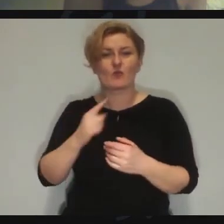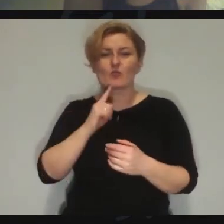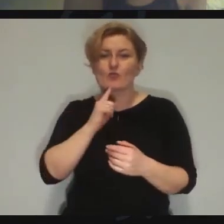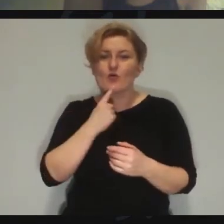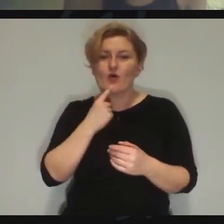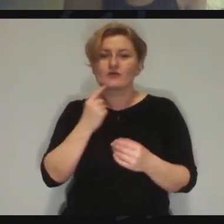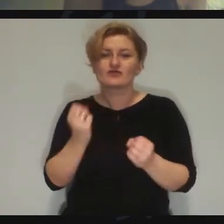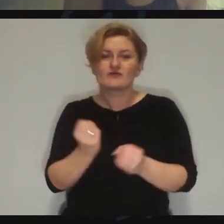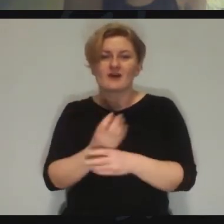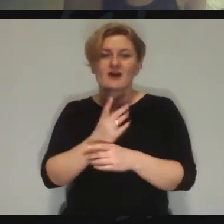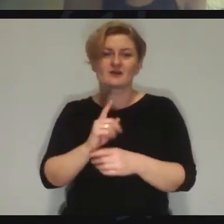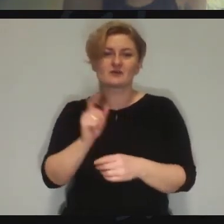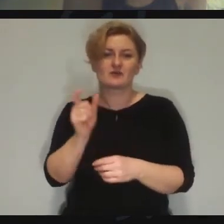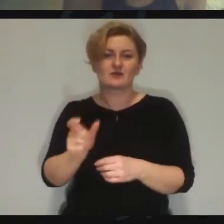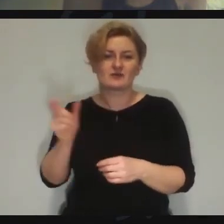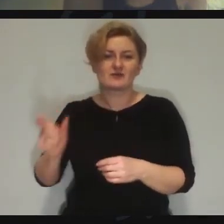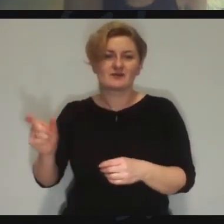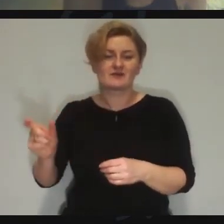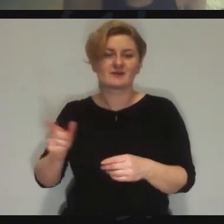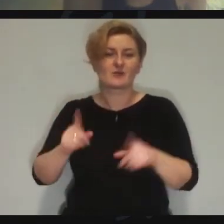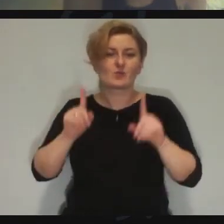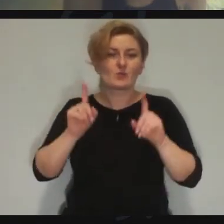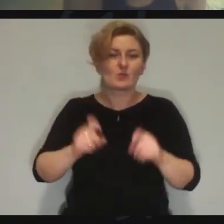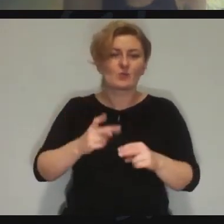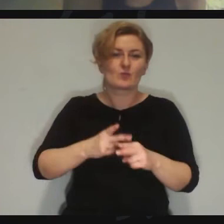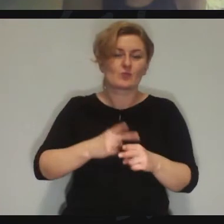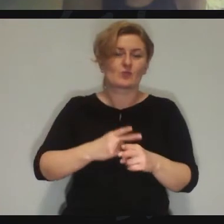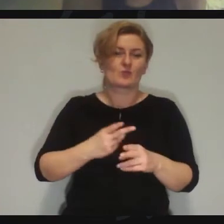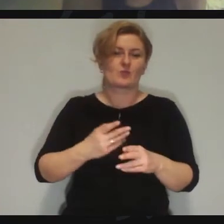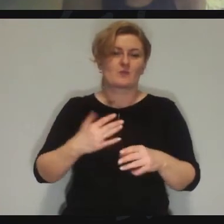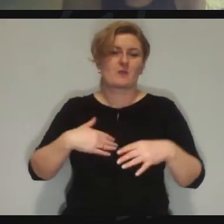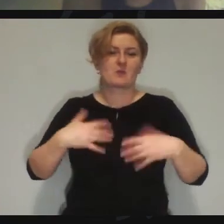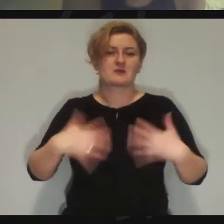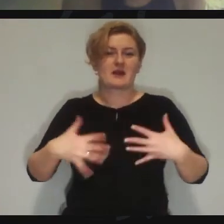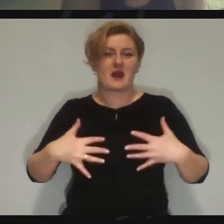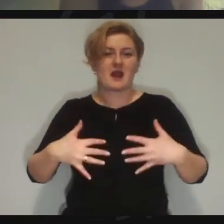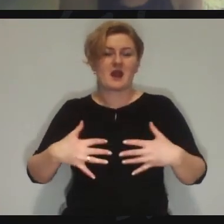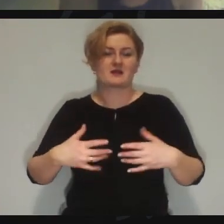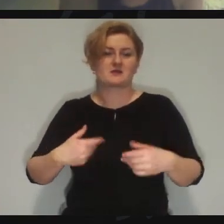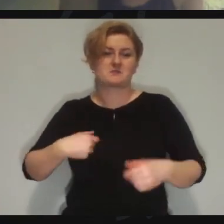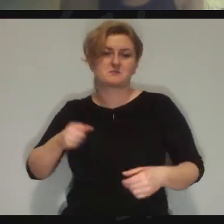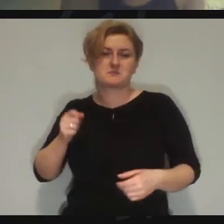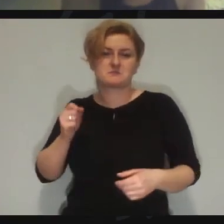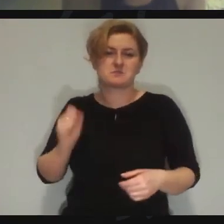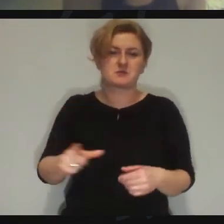rzucenia sprzętem i jakiejś reakcji.